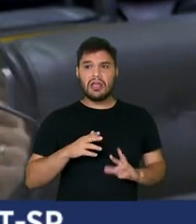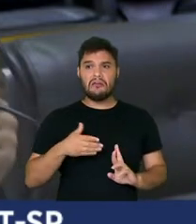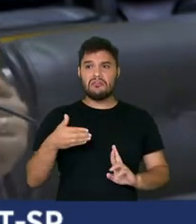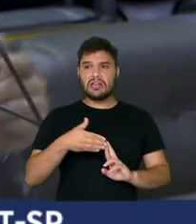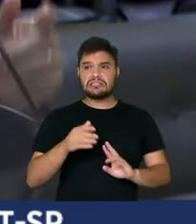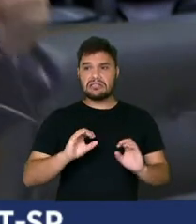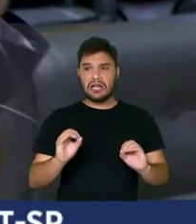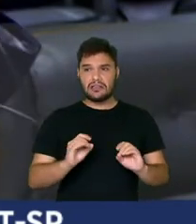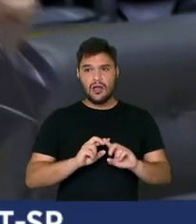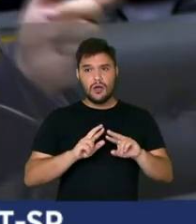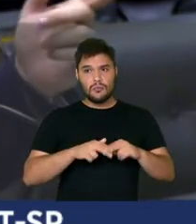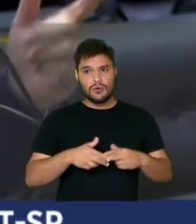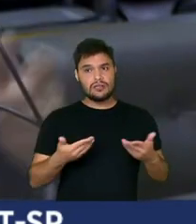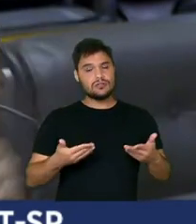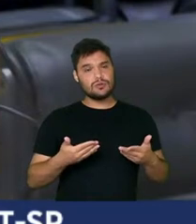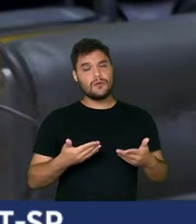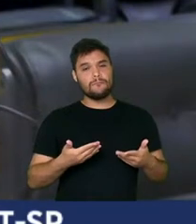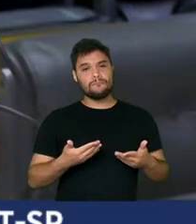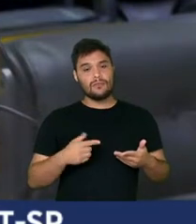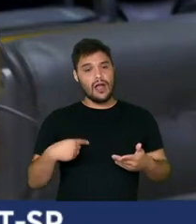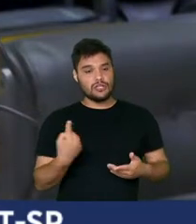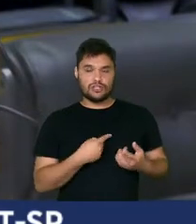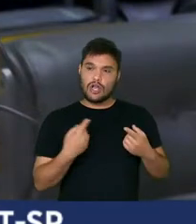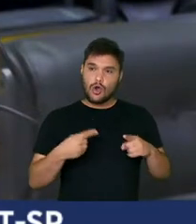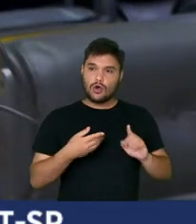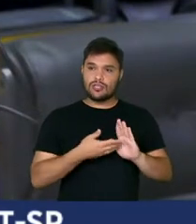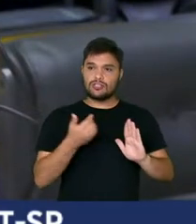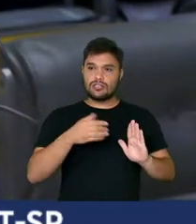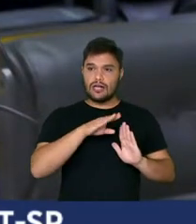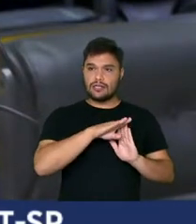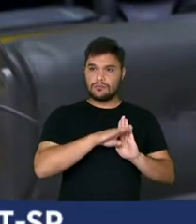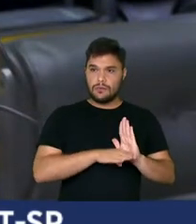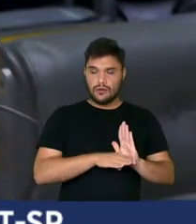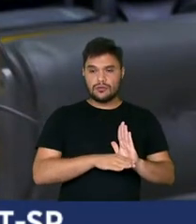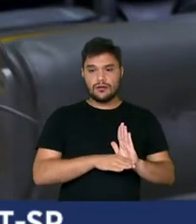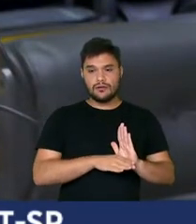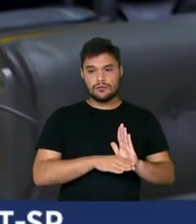CULTURA. QUE OCUPA NÃO TEM EXPRESSÃO E POLÍTICAS ESTÃO SAINDO DO PARLAMENTO E POR ESSA RAZÃO SOMOS CONTRÁRIOS